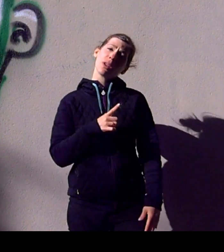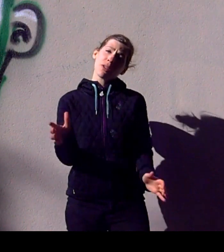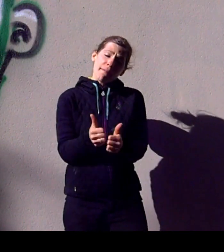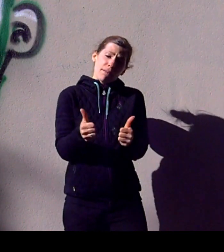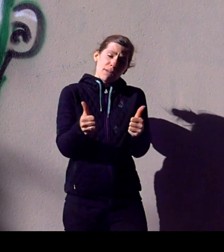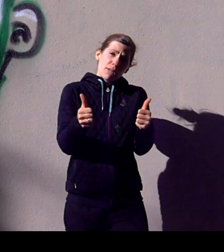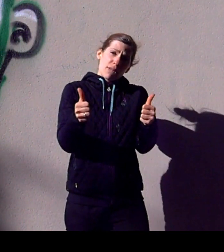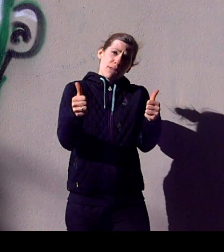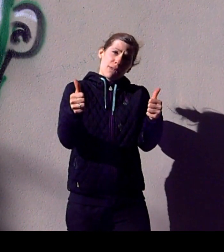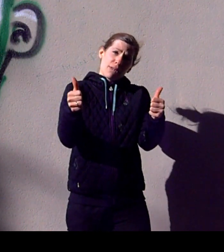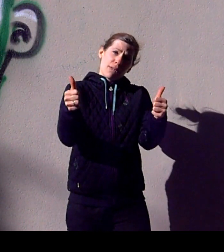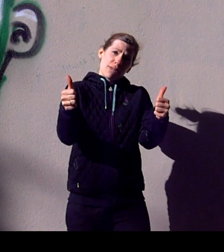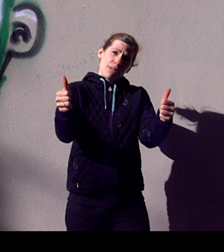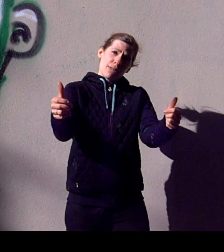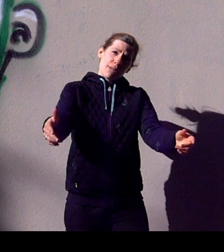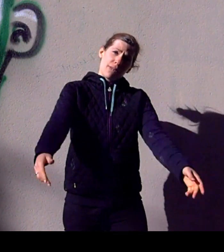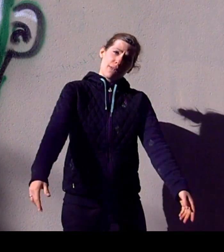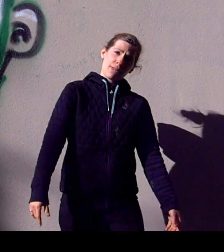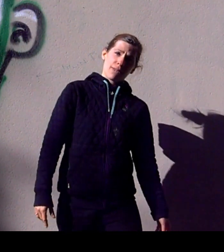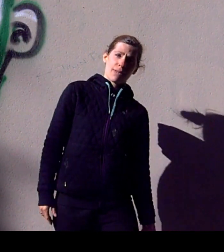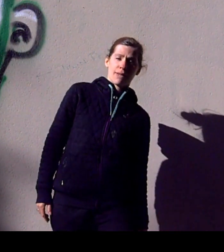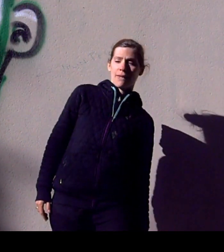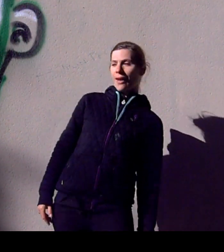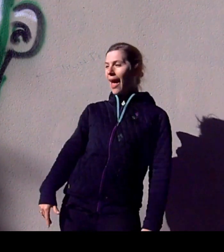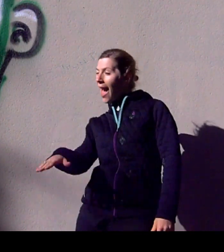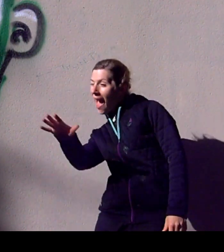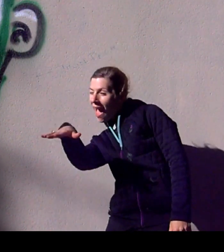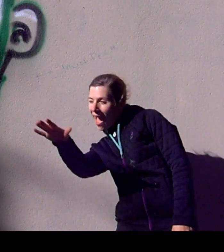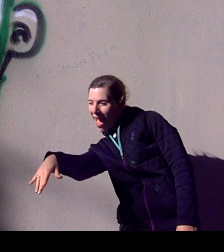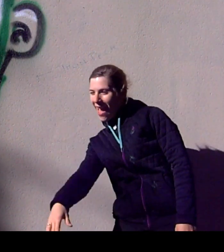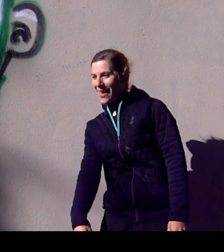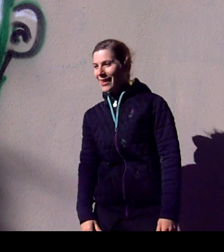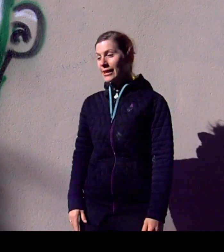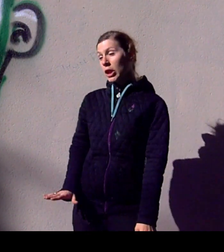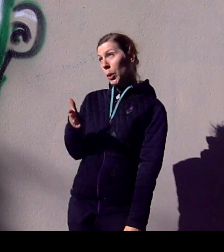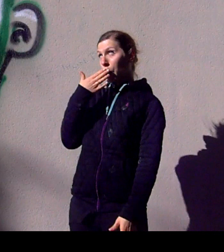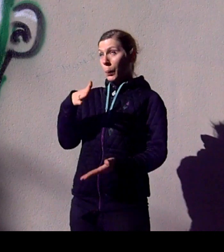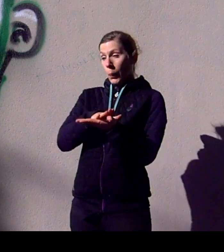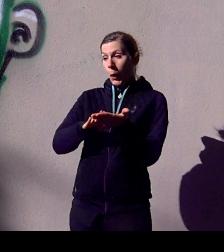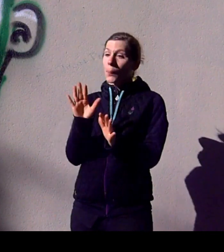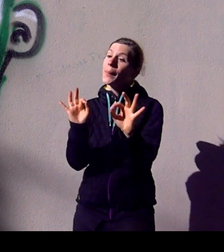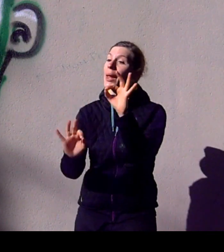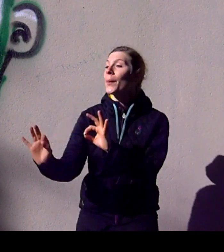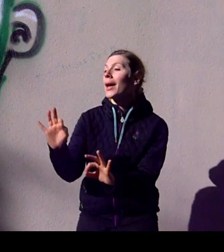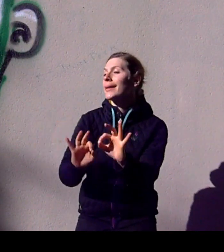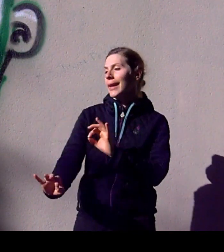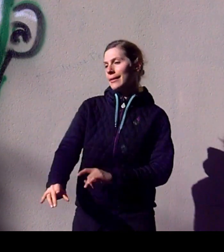Nous étions formidables Ho bébé!...Oups, mademoiselle